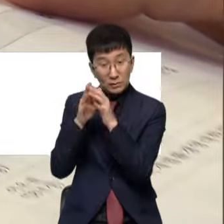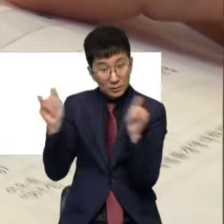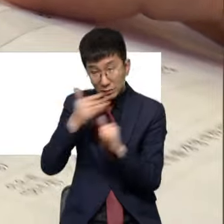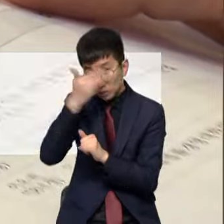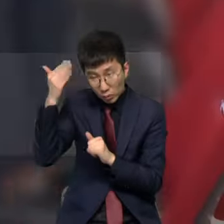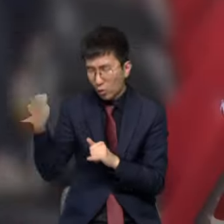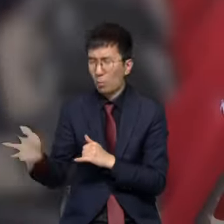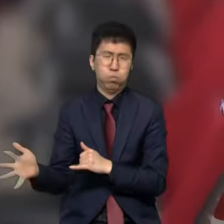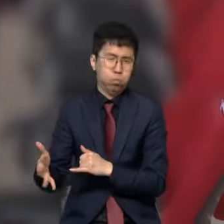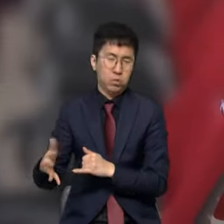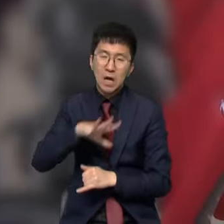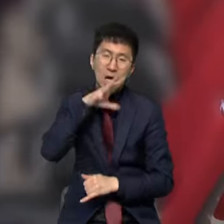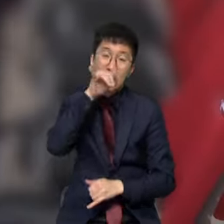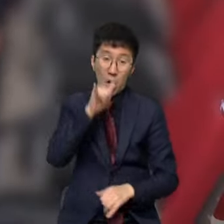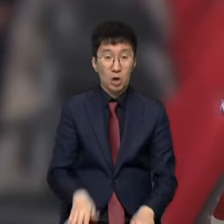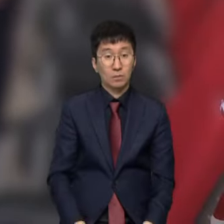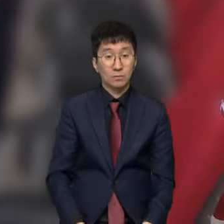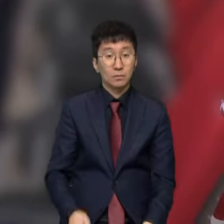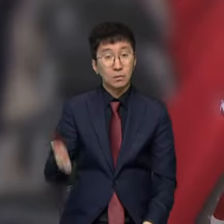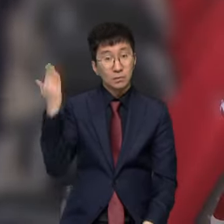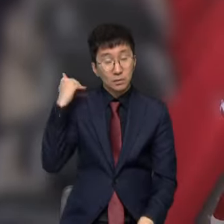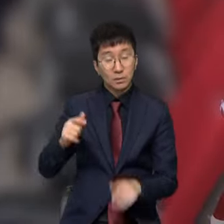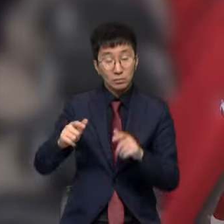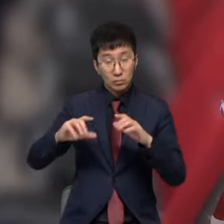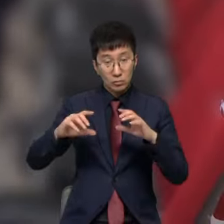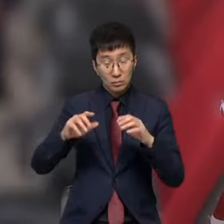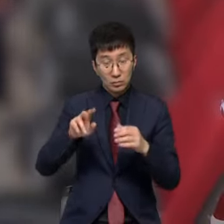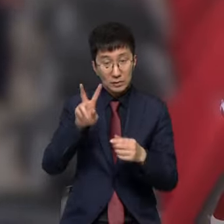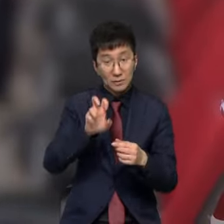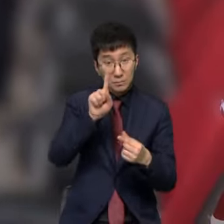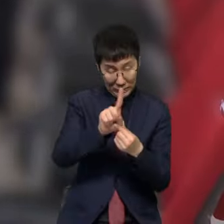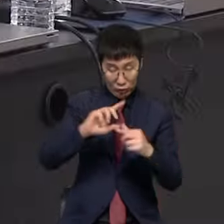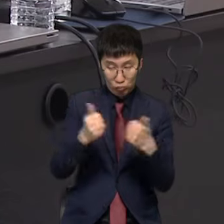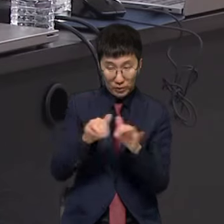지난 총선 지역구 공천자들의 평균 연령이